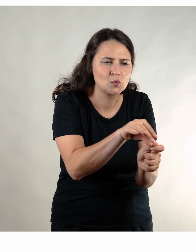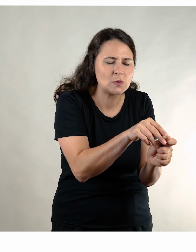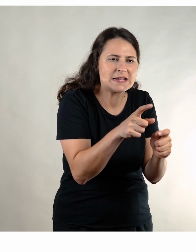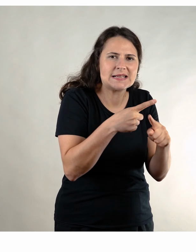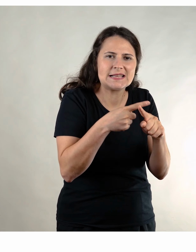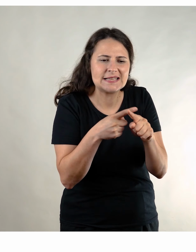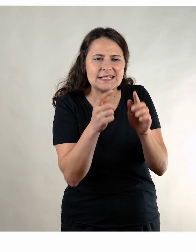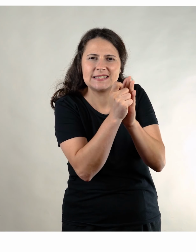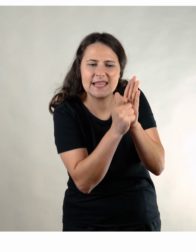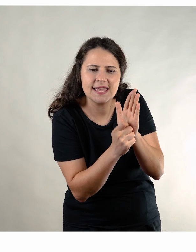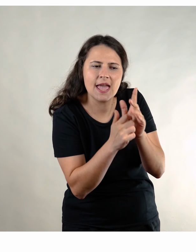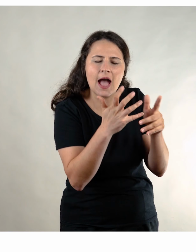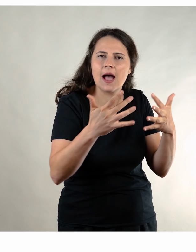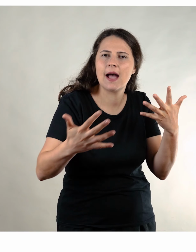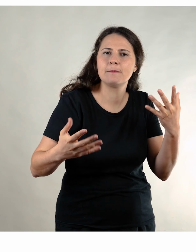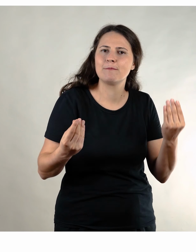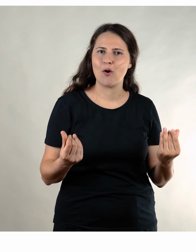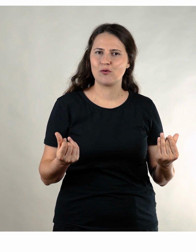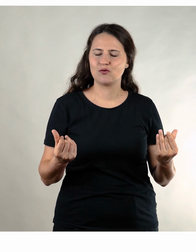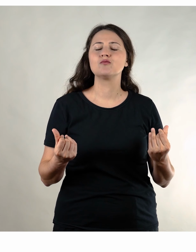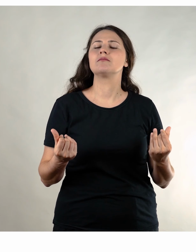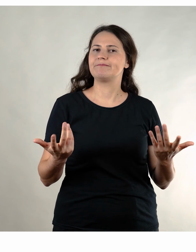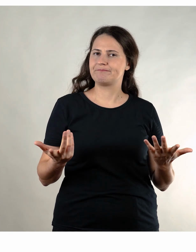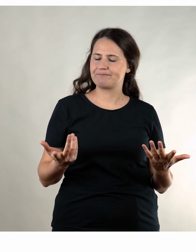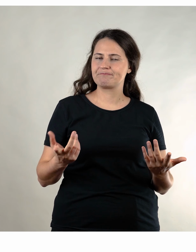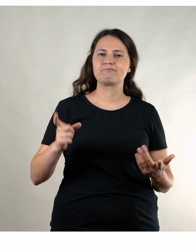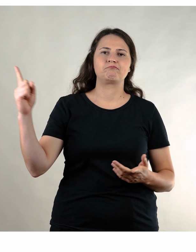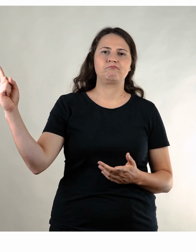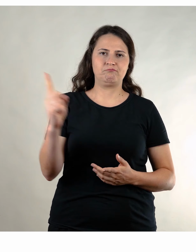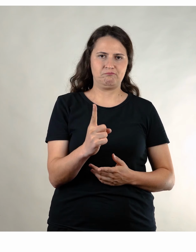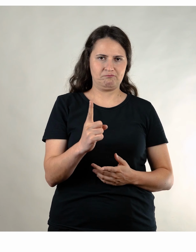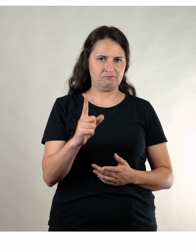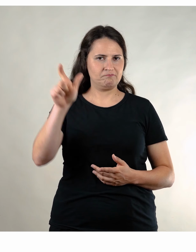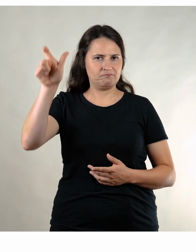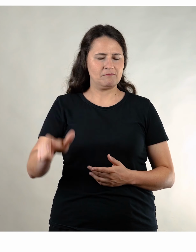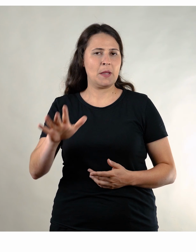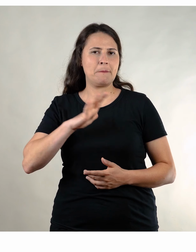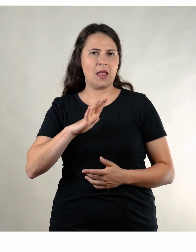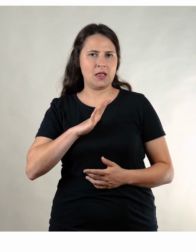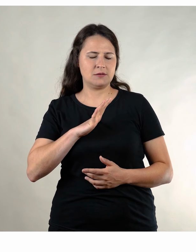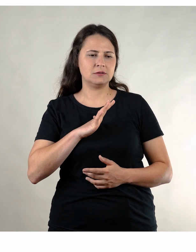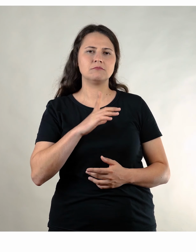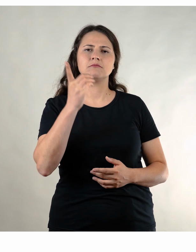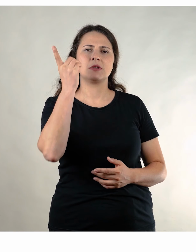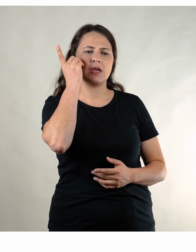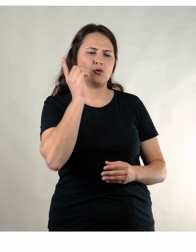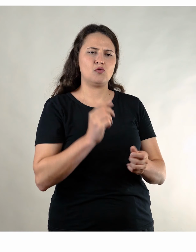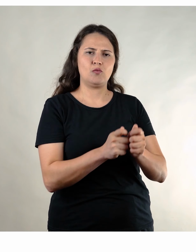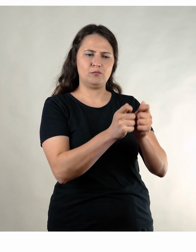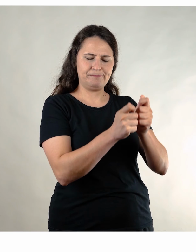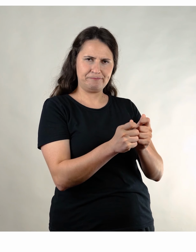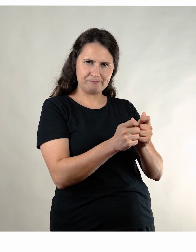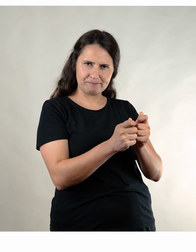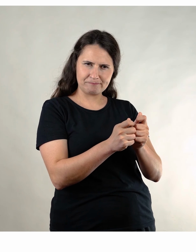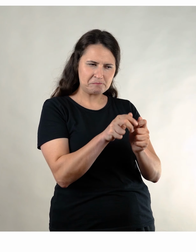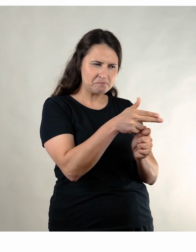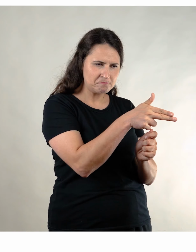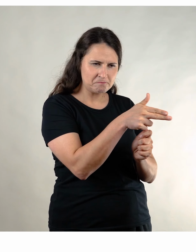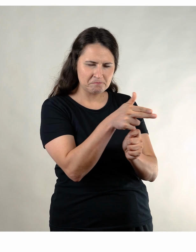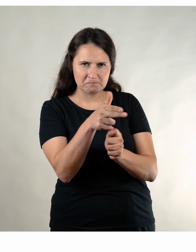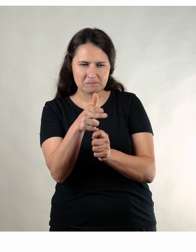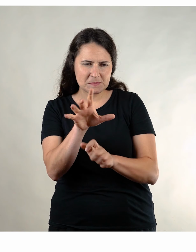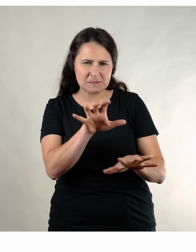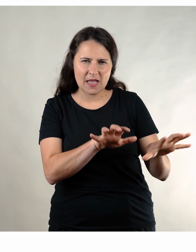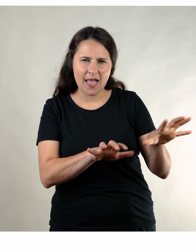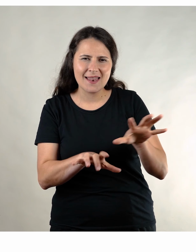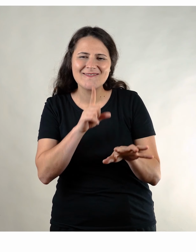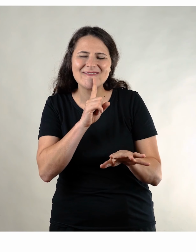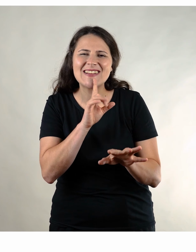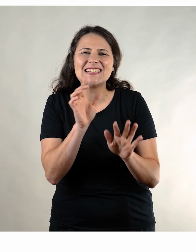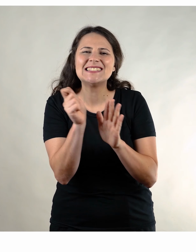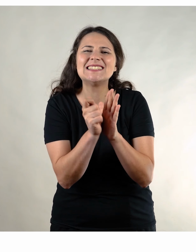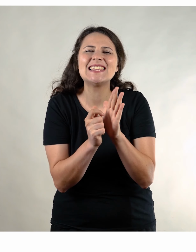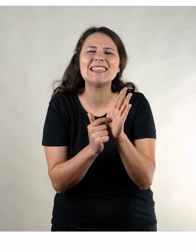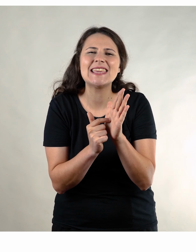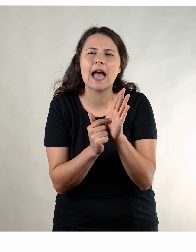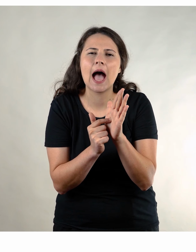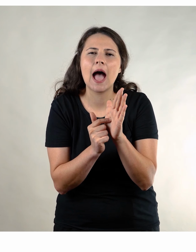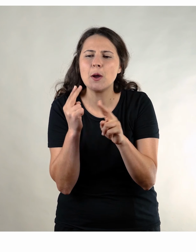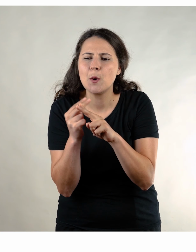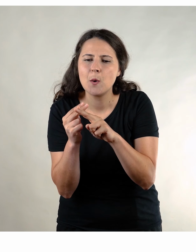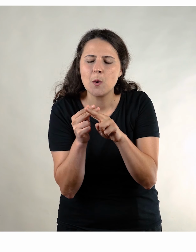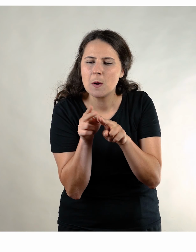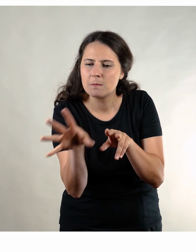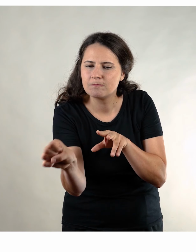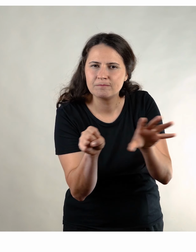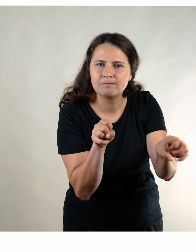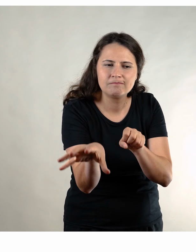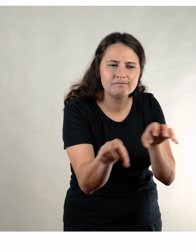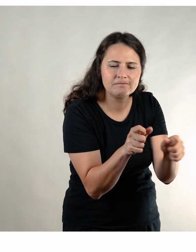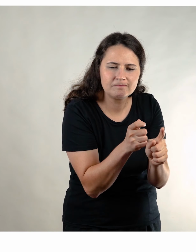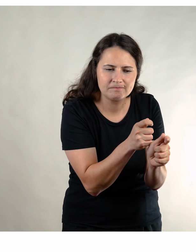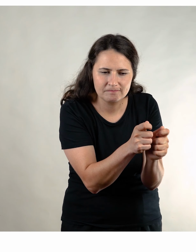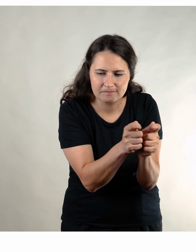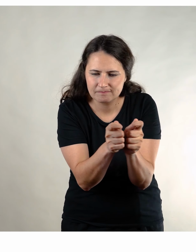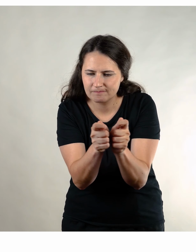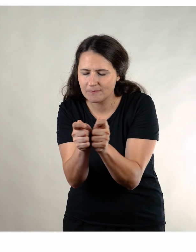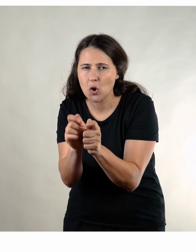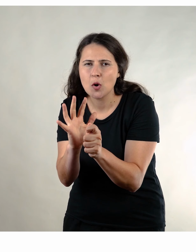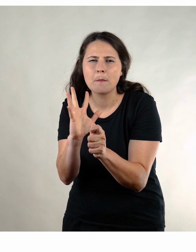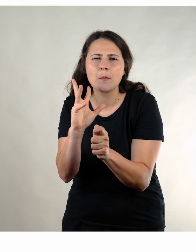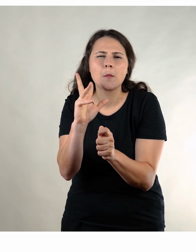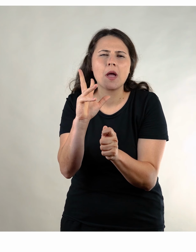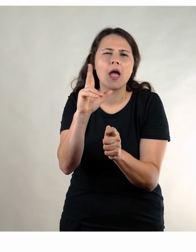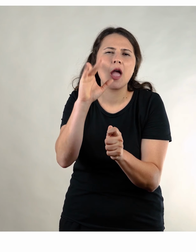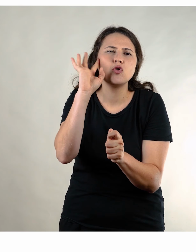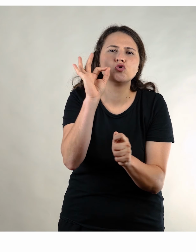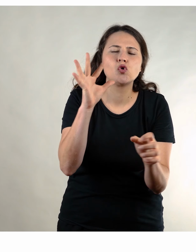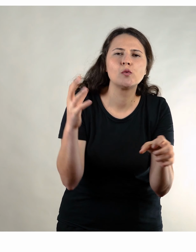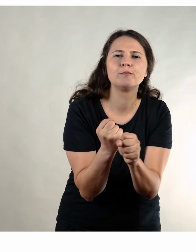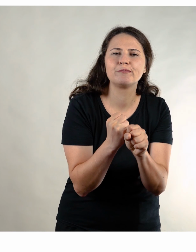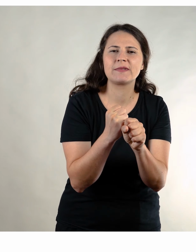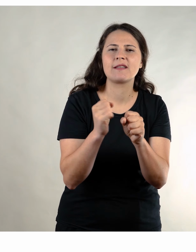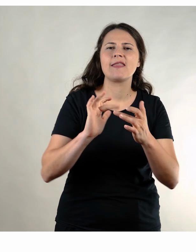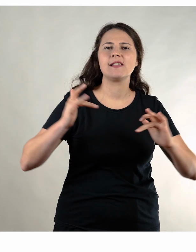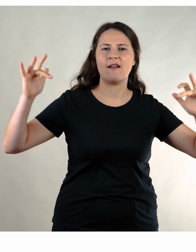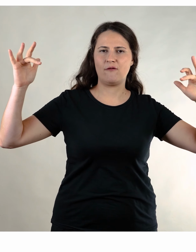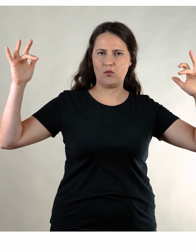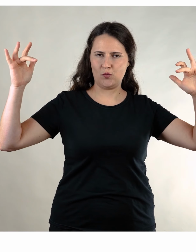Ο επισκέπτης ανοίγει το κινητό του και αναζητεί στο χώρο του ξενοδοχείου αυτά τα ψηφιακά στοιχεία, προκειμένου να βρει τον θησαυρό.